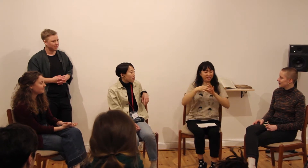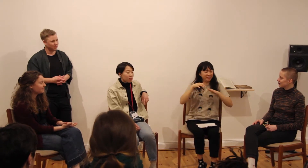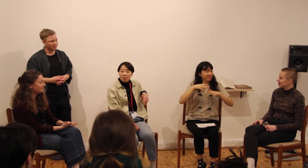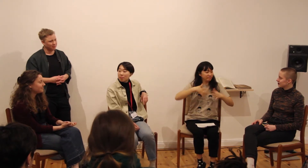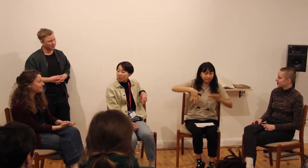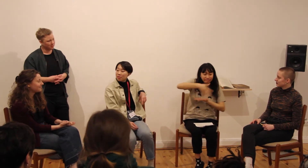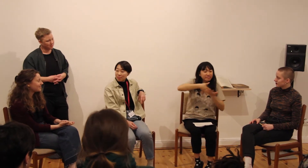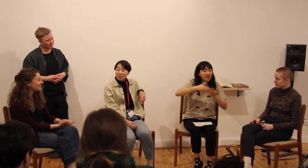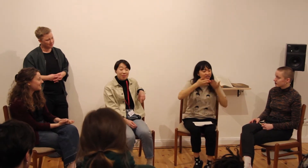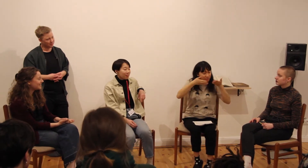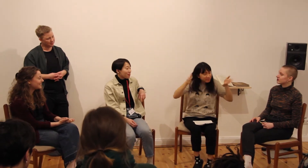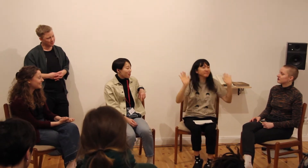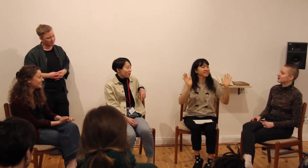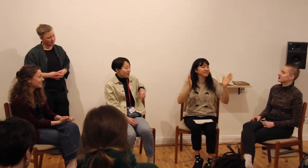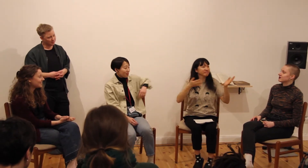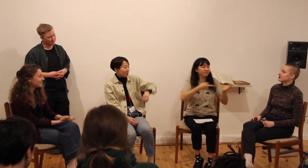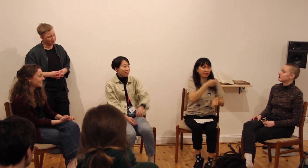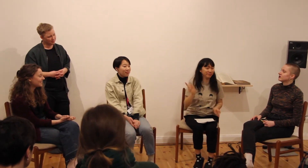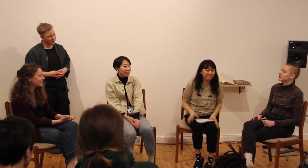Und die Frage würde ich gerne an die beiden stellen.